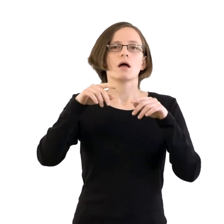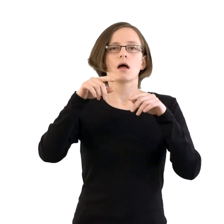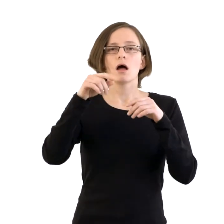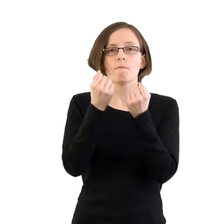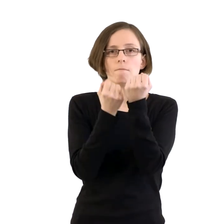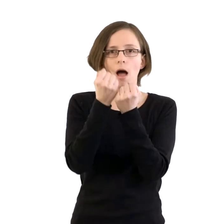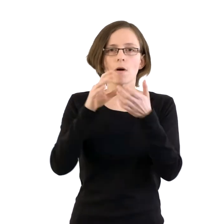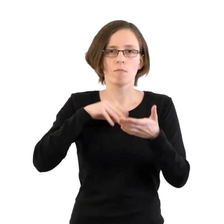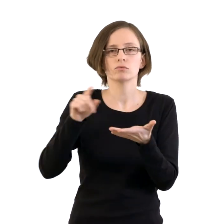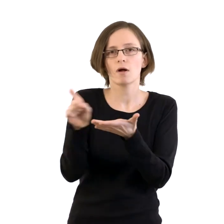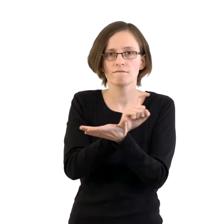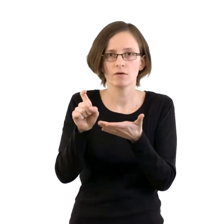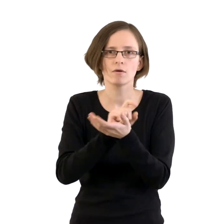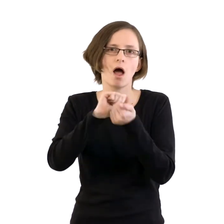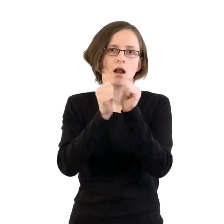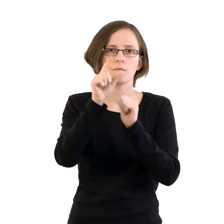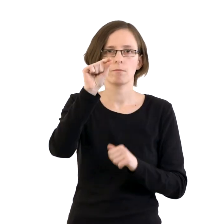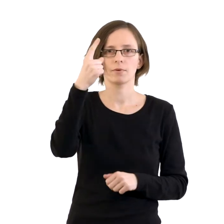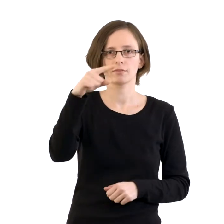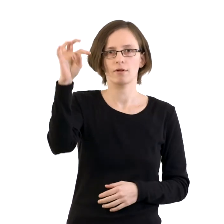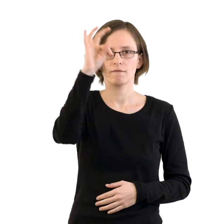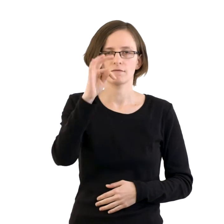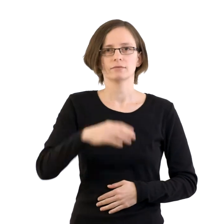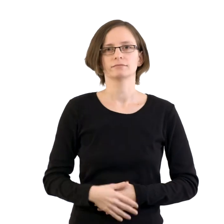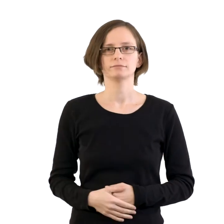Może mieć formę tradycyjnego dokumentu papierowego lub dokumentu elektronicznego (np. format PDF).